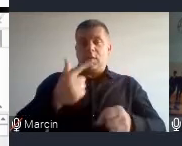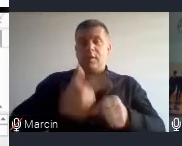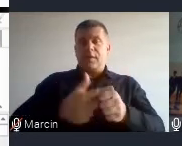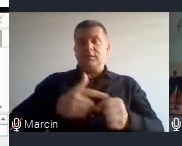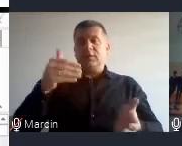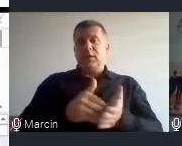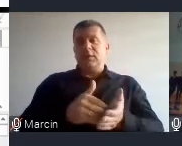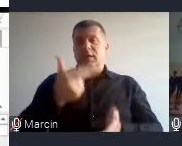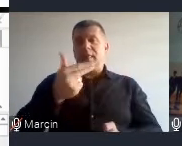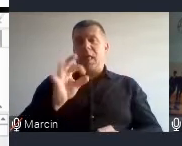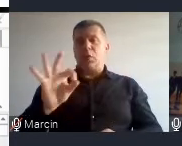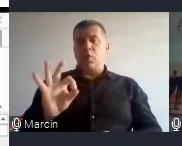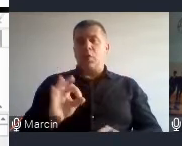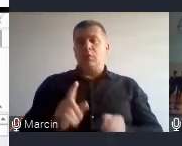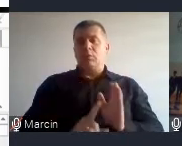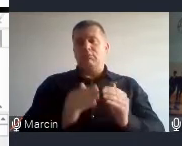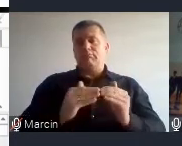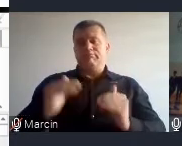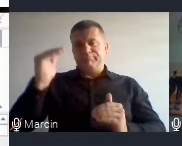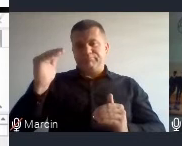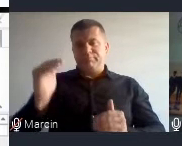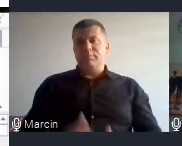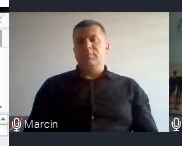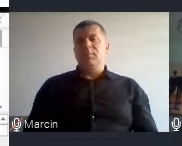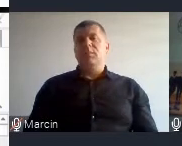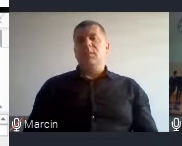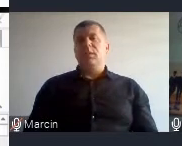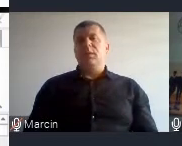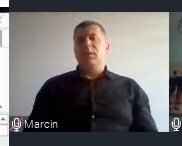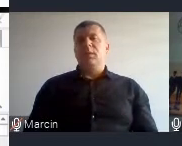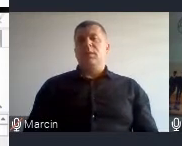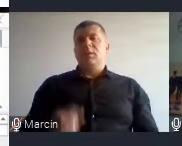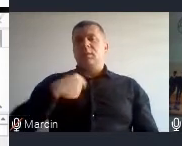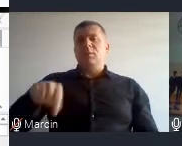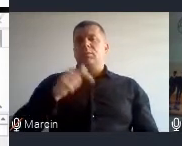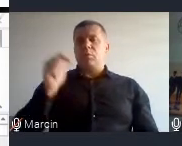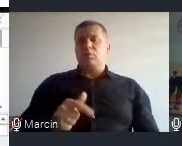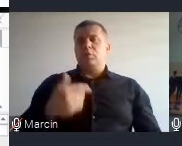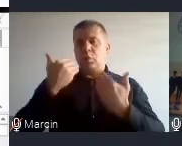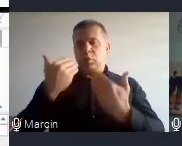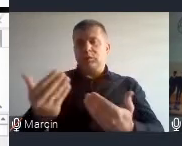w ten sposób, że od dwudziestu tysięcy złotych netto szacunkowej wartości zamówienia,